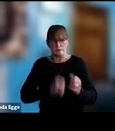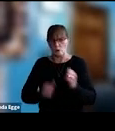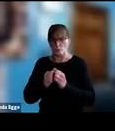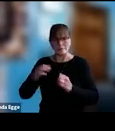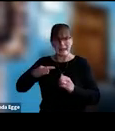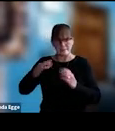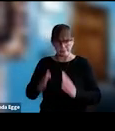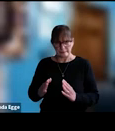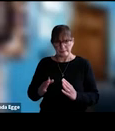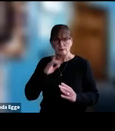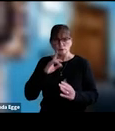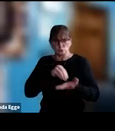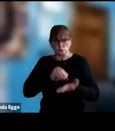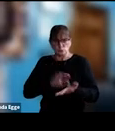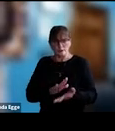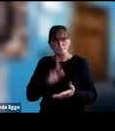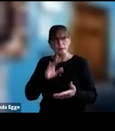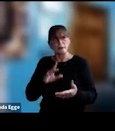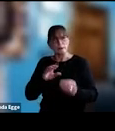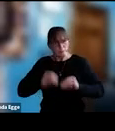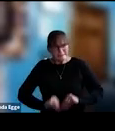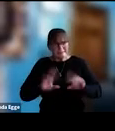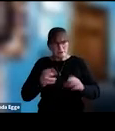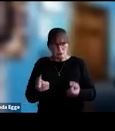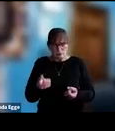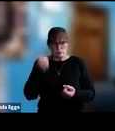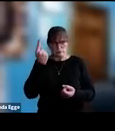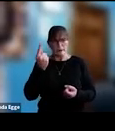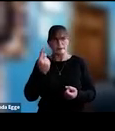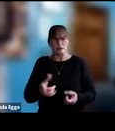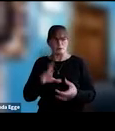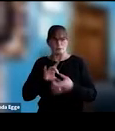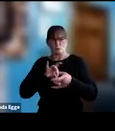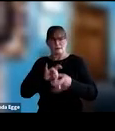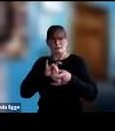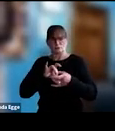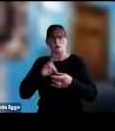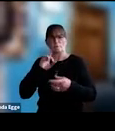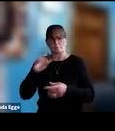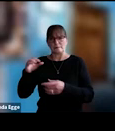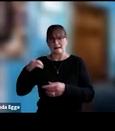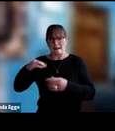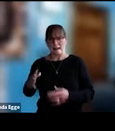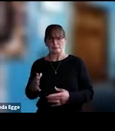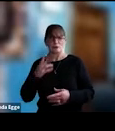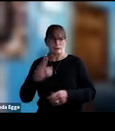para documentar una comprensión realmente clara de la relación entre el solicitante y su consumo de sustancias.